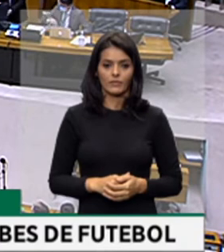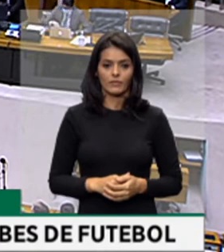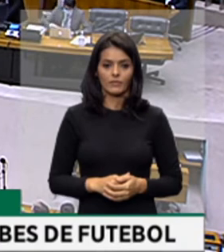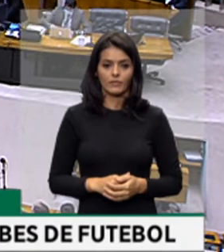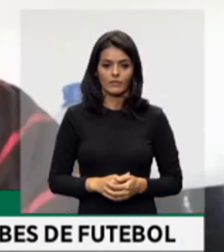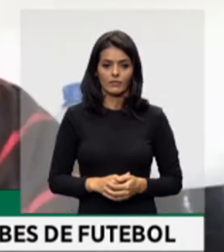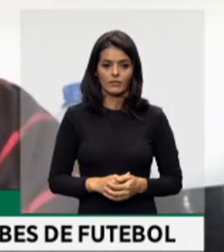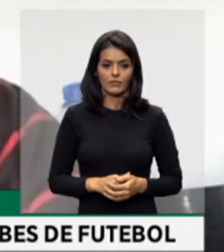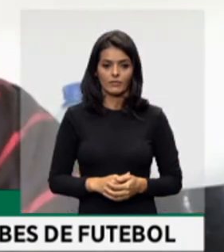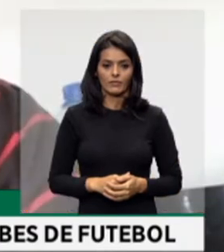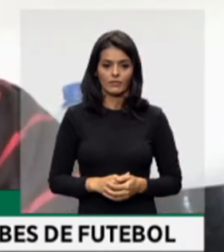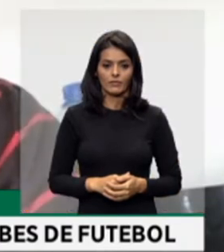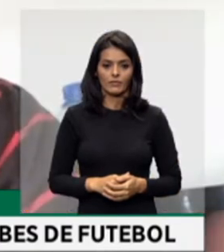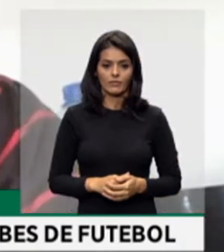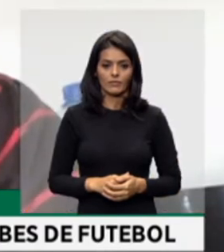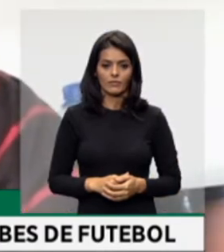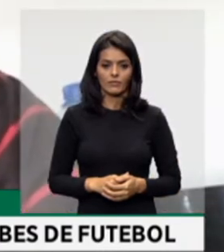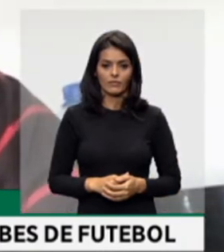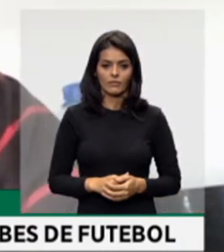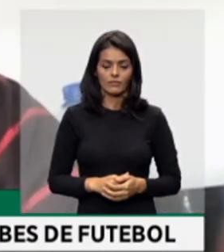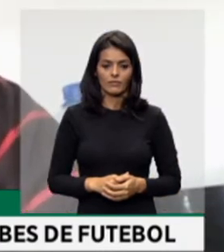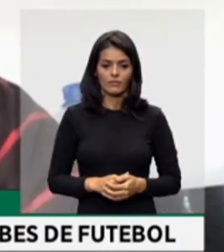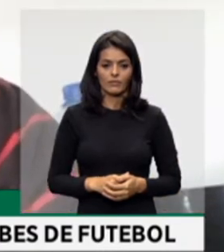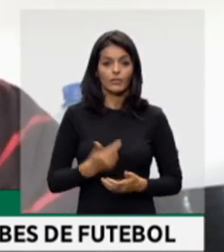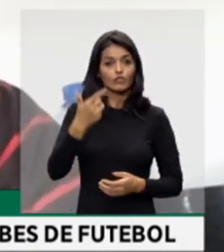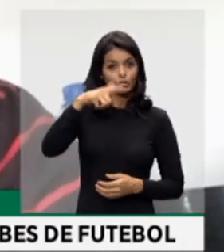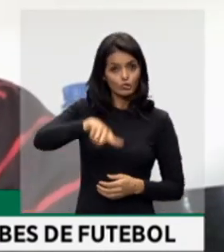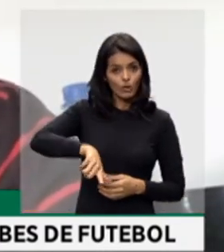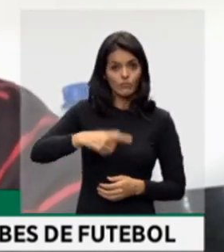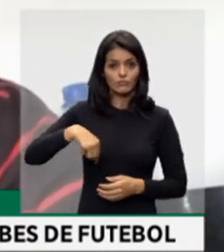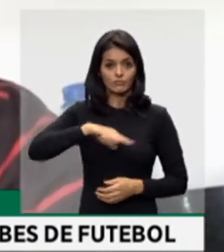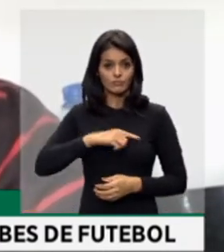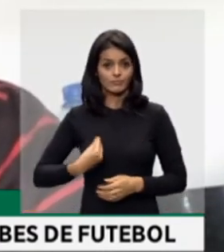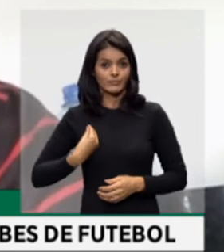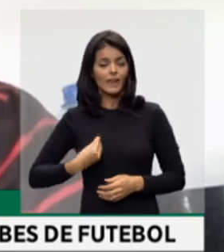VOTA A MAIORIA? -- [DEPUTADO]: A MAIORIA, PRESIDENTE, ORIENTA NÃO. [PRESIDENTE]: COMO